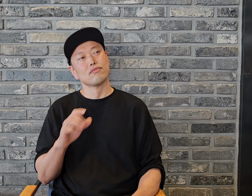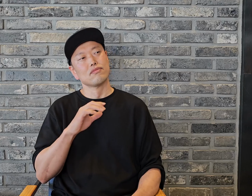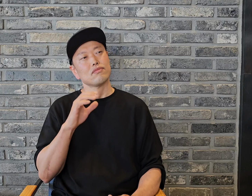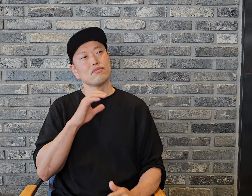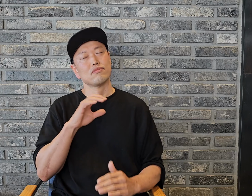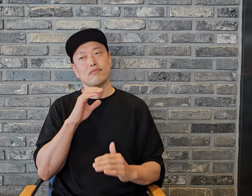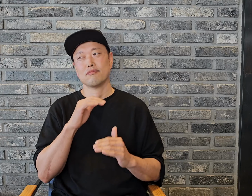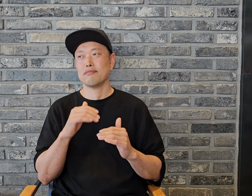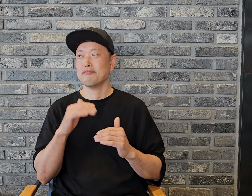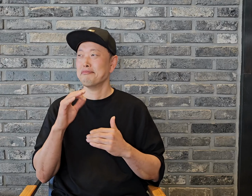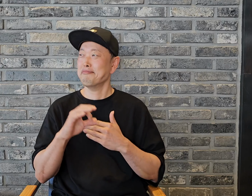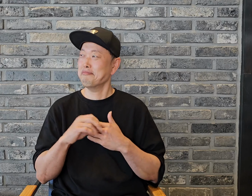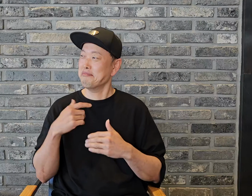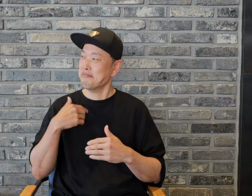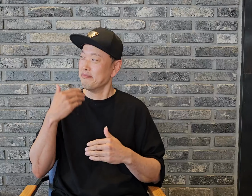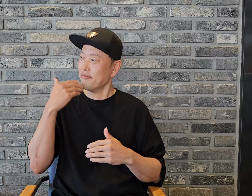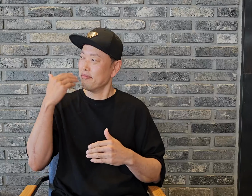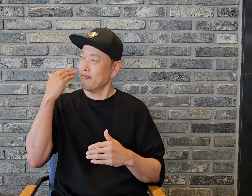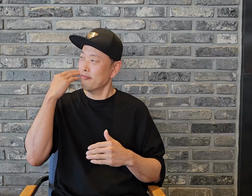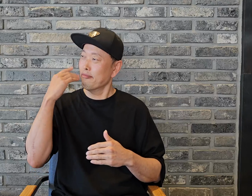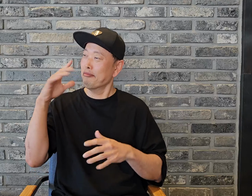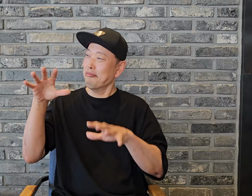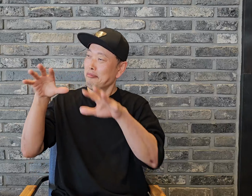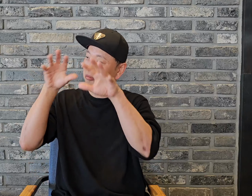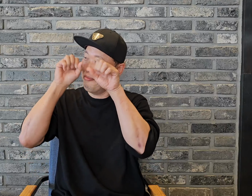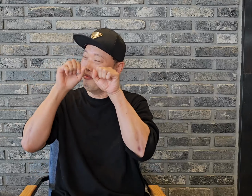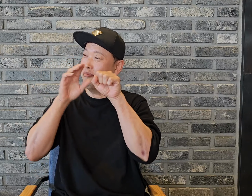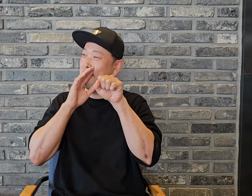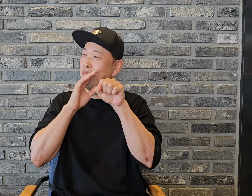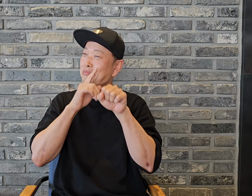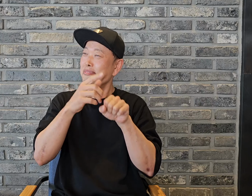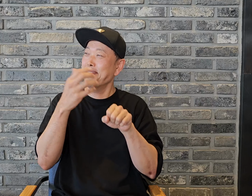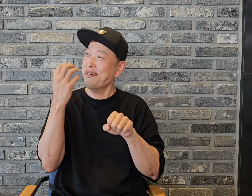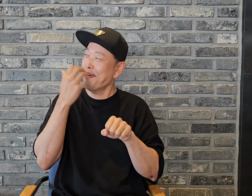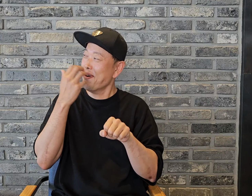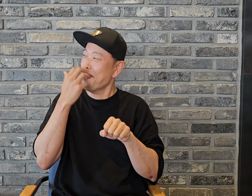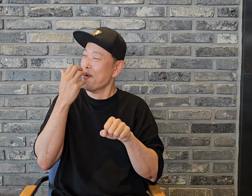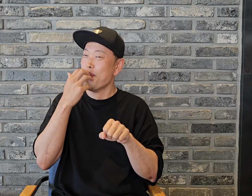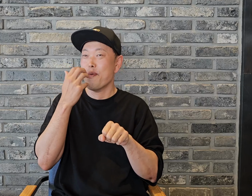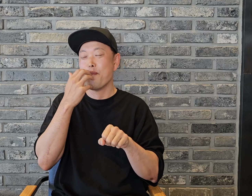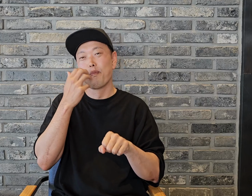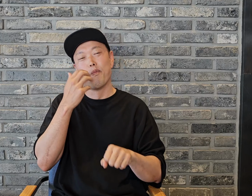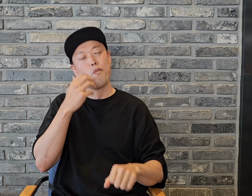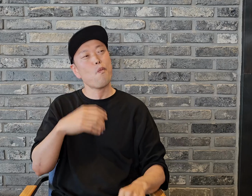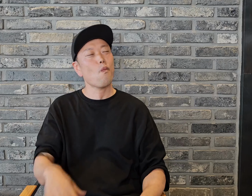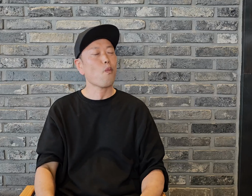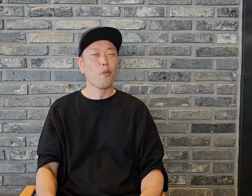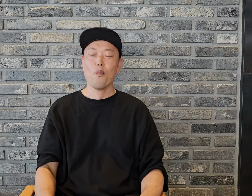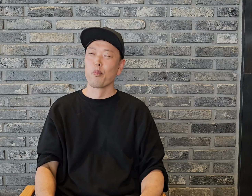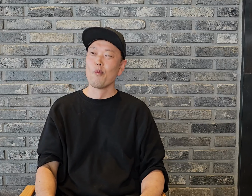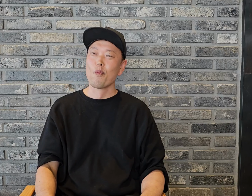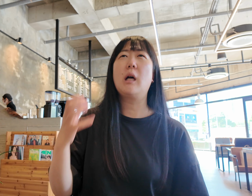Es wäre besser gewesen, wenn ich gehörlos aufgewachsen wäre, aber es hat nicht gut geklappt, wenn man mit hörenden Menschen aufgewachsen wäre ... Oh,